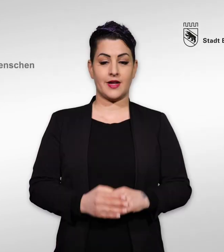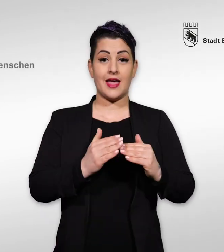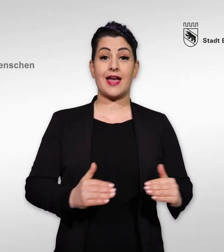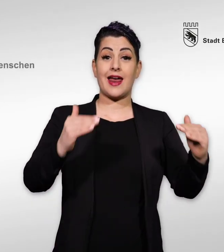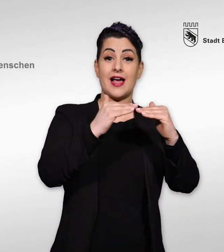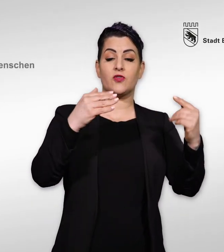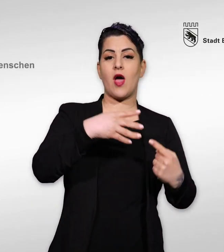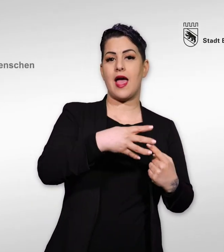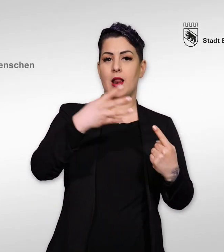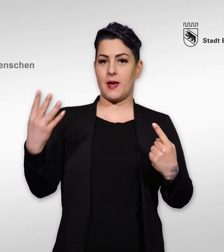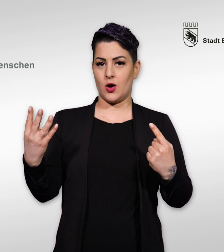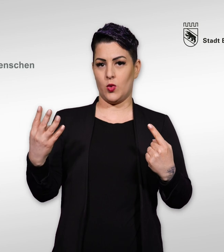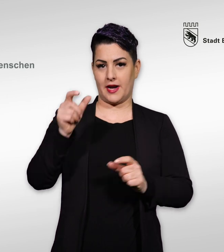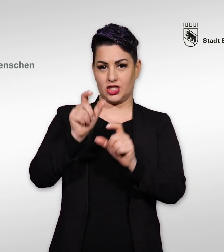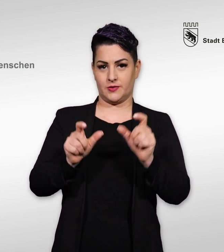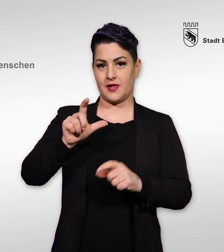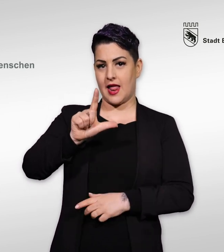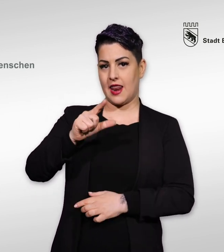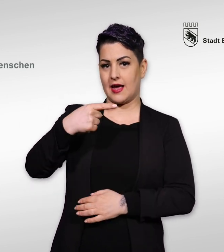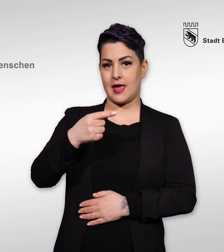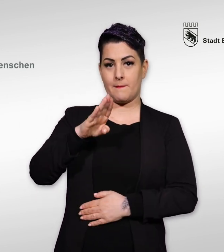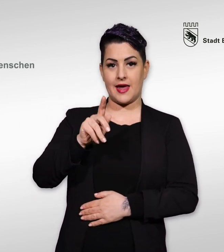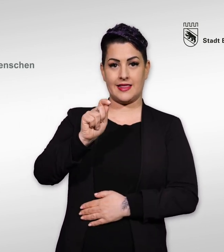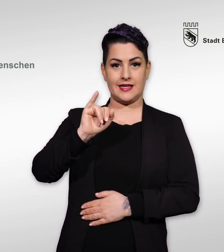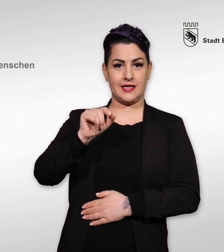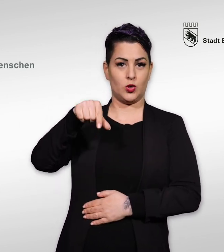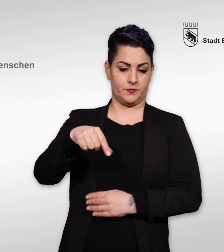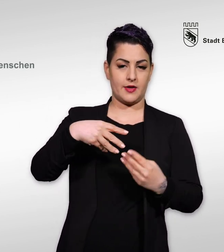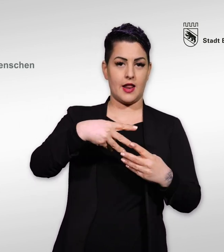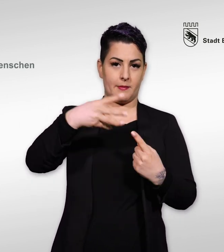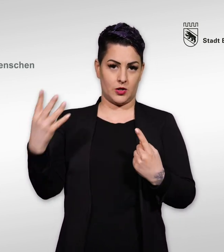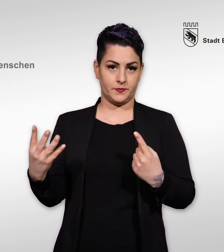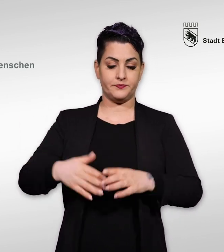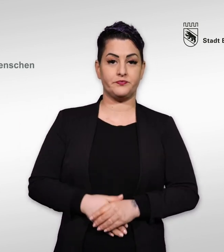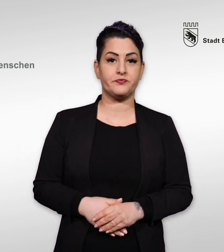Gleichstellung von LGBTIQ-Menschen